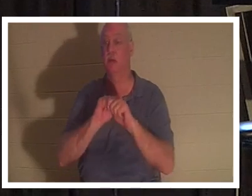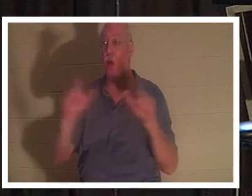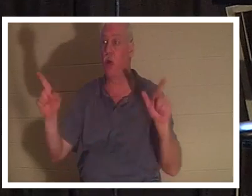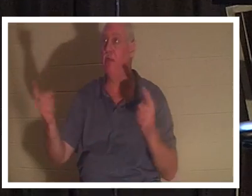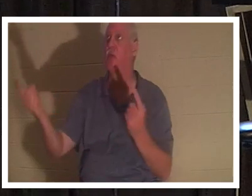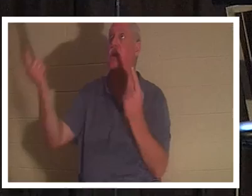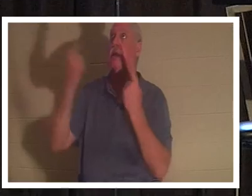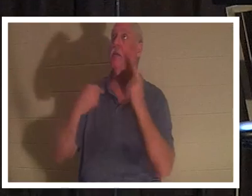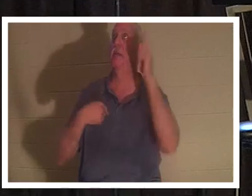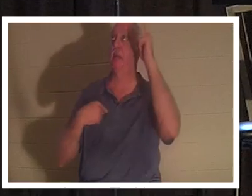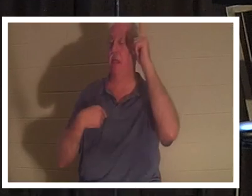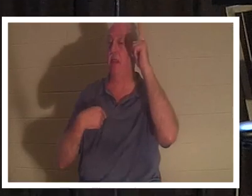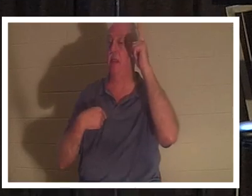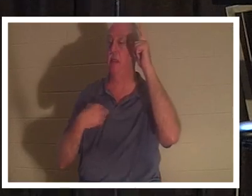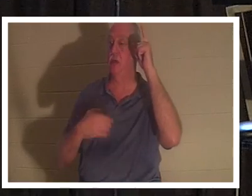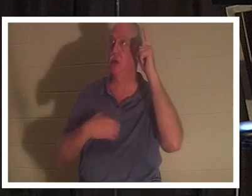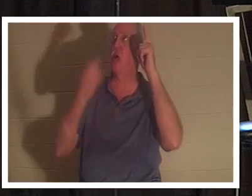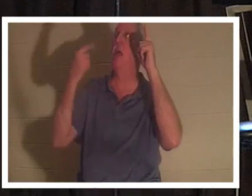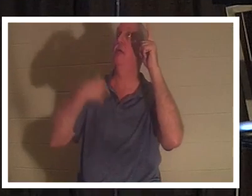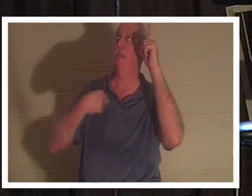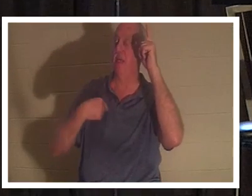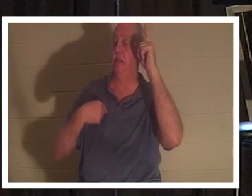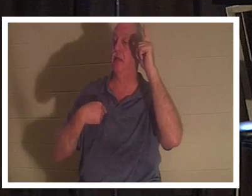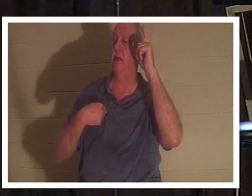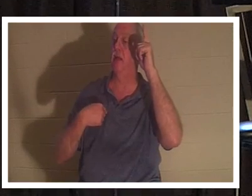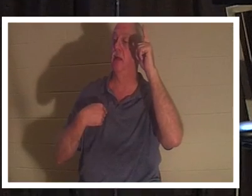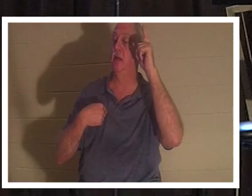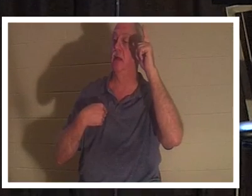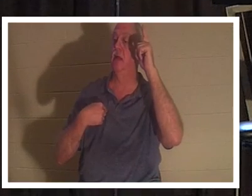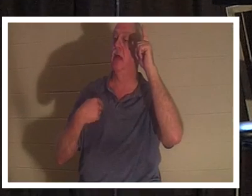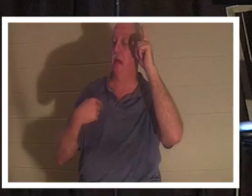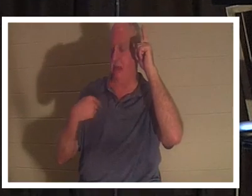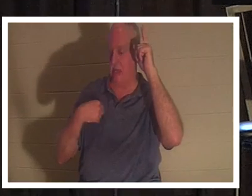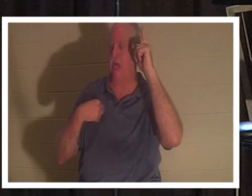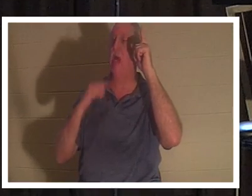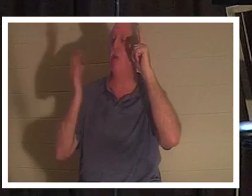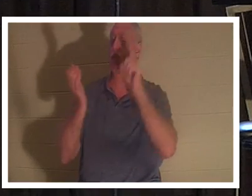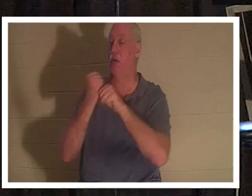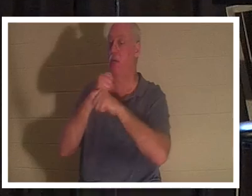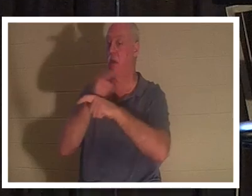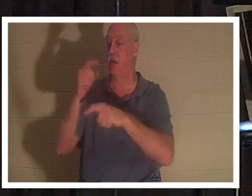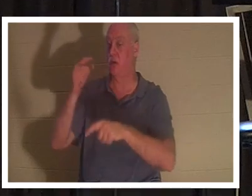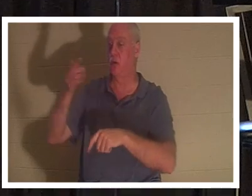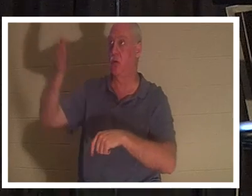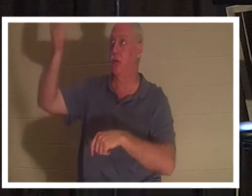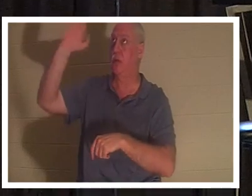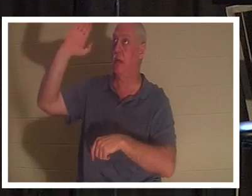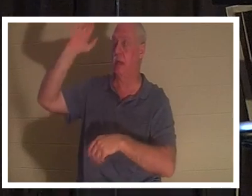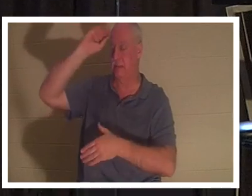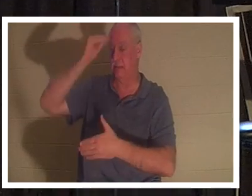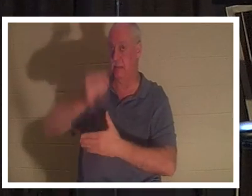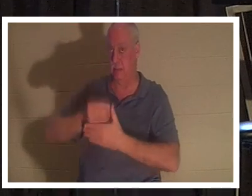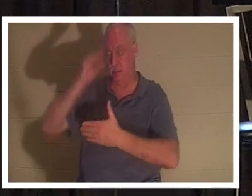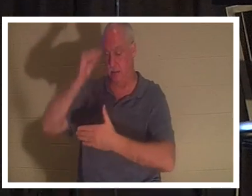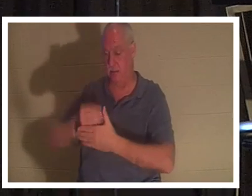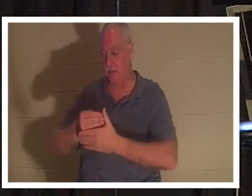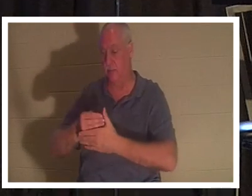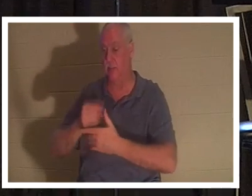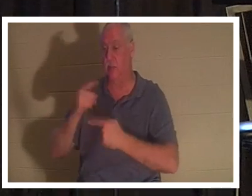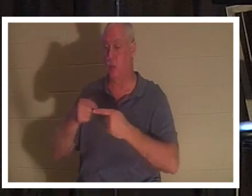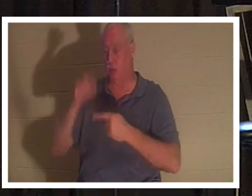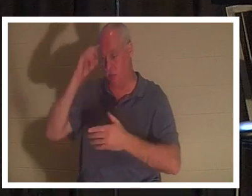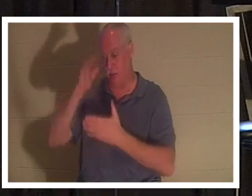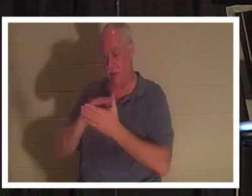मुझे पुकारो, मैं तुम्हें परमेश्वर का पुत्र बनाऊंगा।" जब आप मसीह में विश्वास करते हैं, तो वह यीशु मसीह का कार्य समाप्त हो जाता है